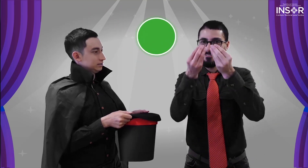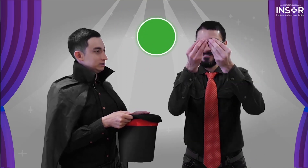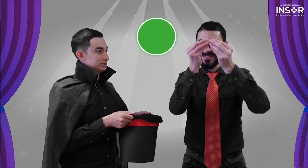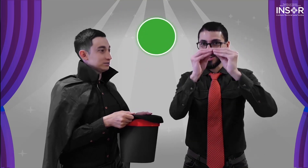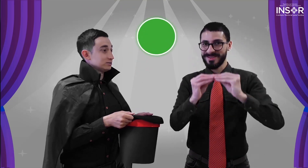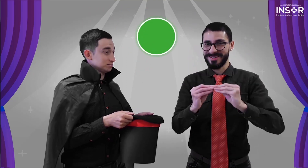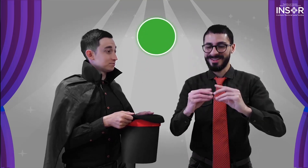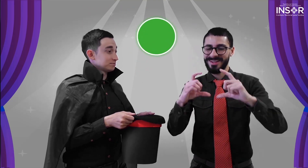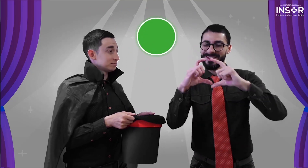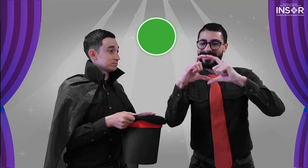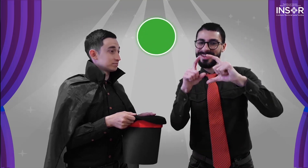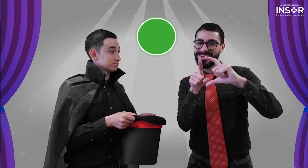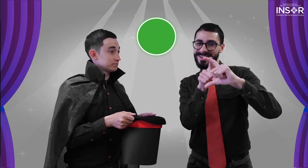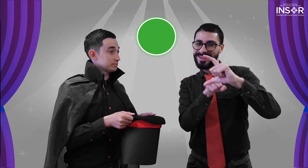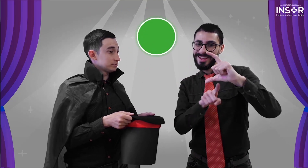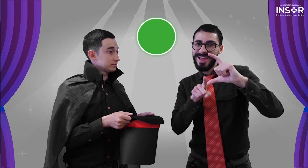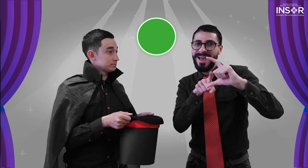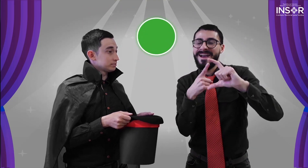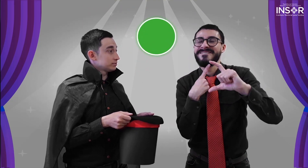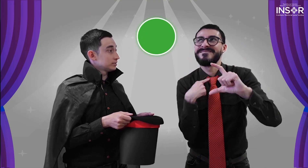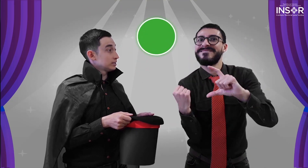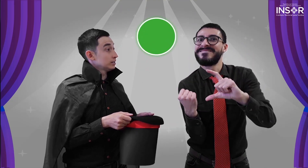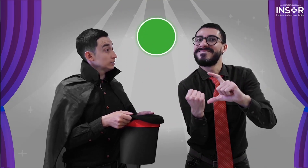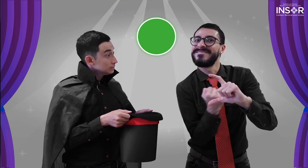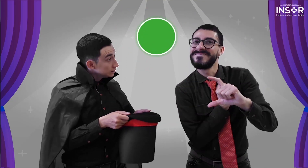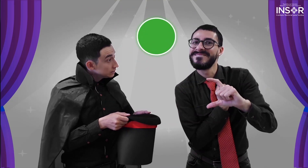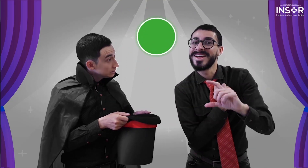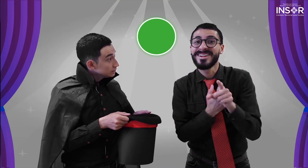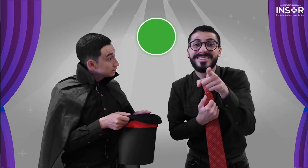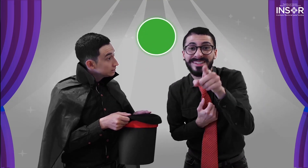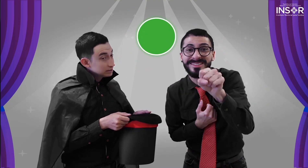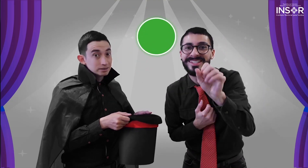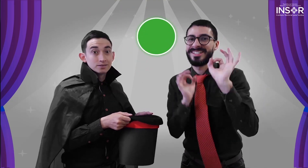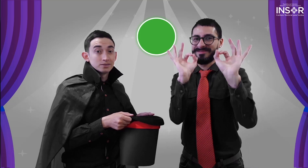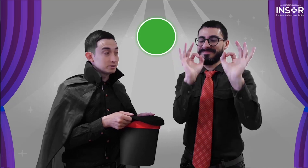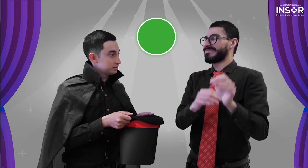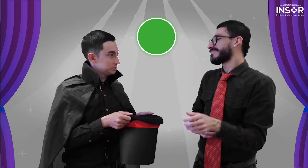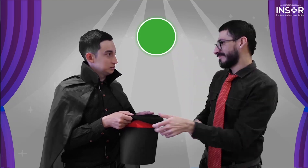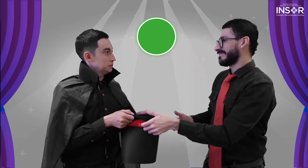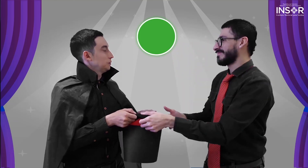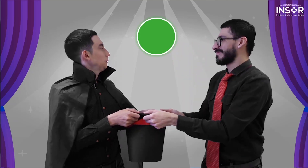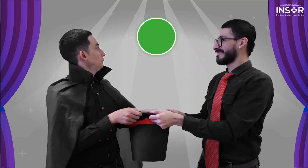Es la que tiene forma de círculo, ¿a ustedes también les gusta? Perfecto.